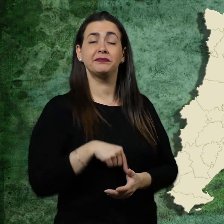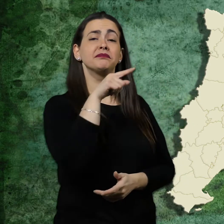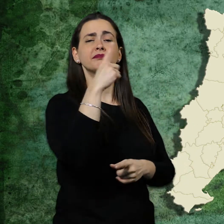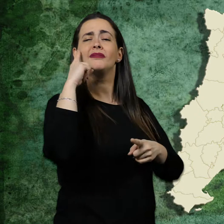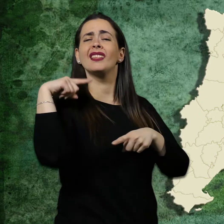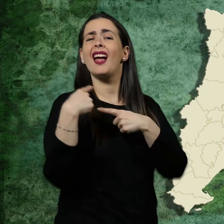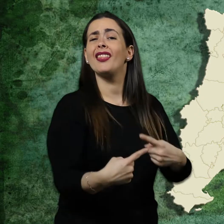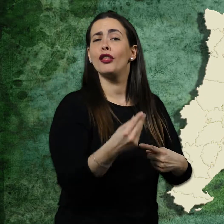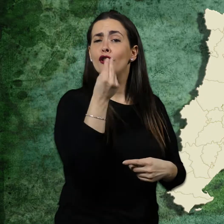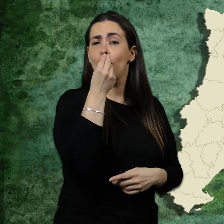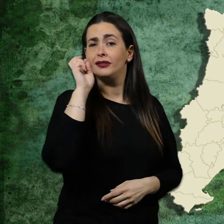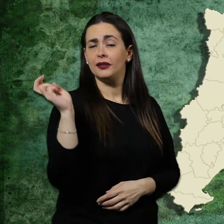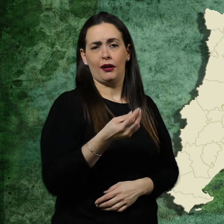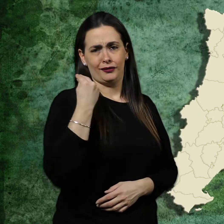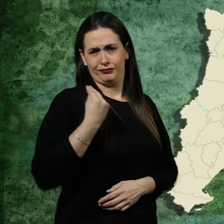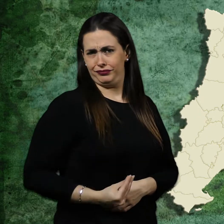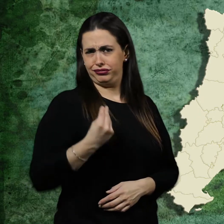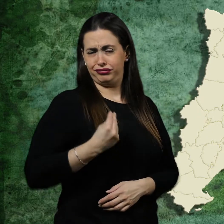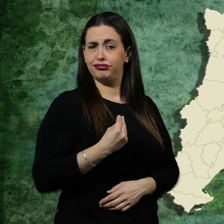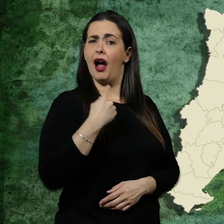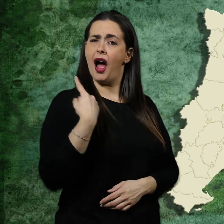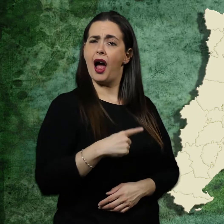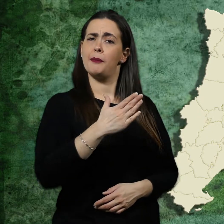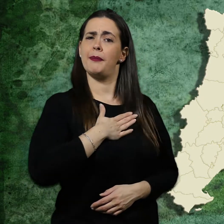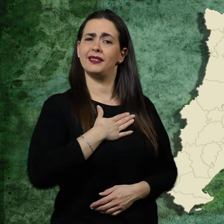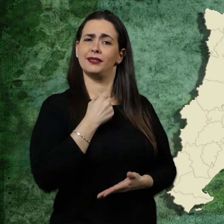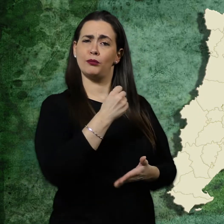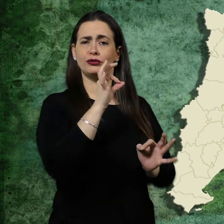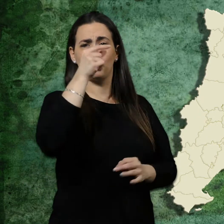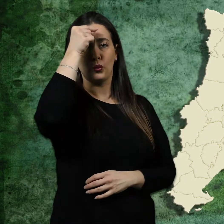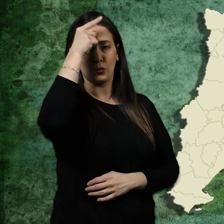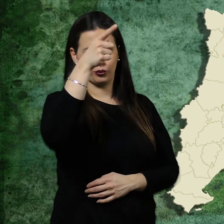A més, disposa d'una rica tradició gastronòmica i d'un patrimoni cultural personificat